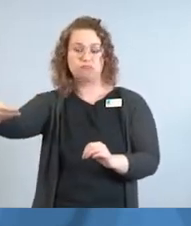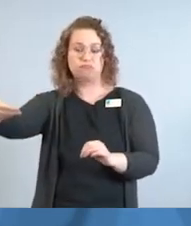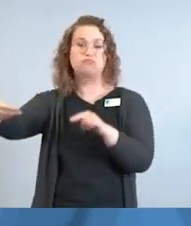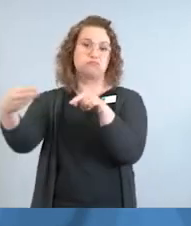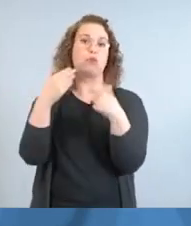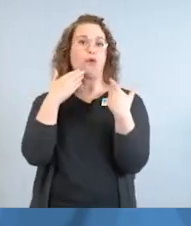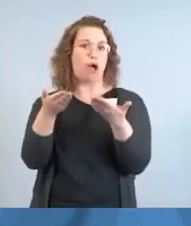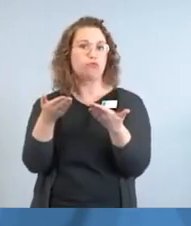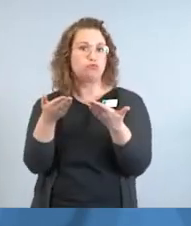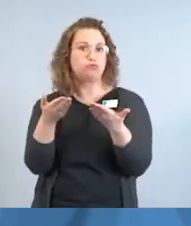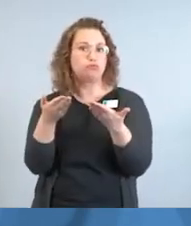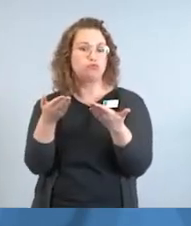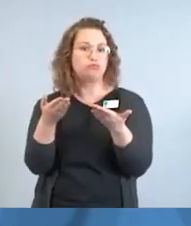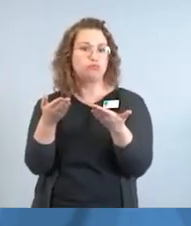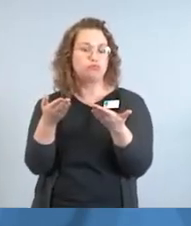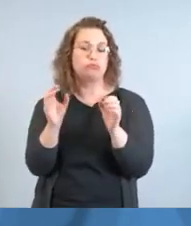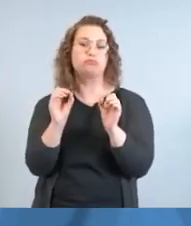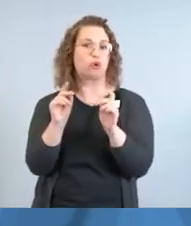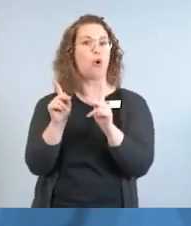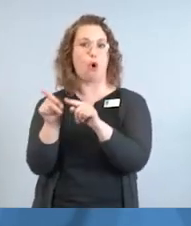Heillä on tosiaan myös riskiryhmät rokotettu kattavasti.